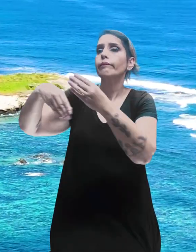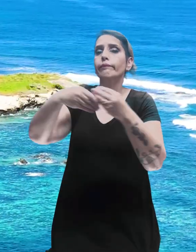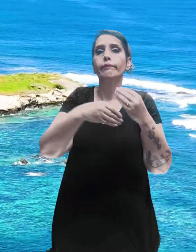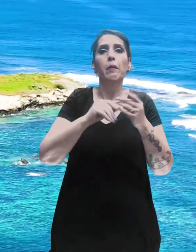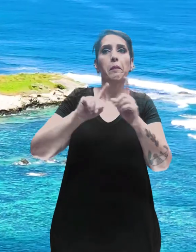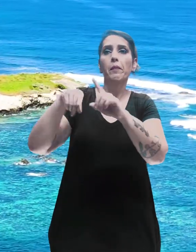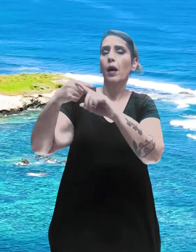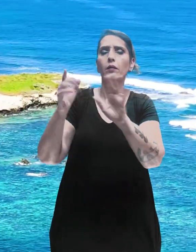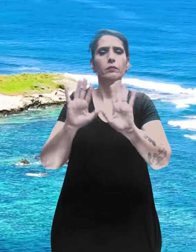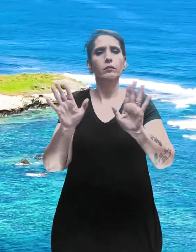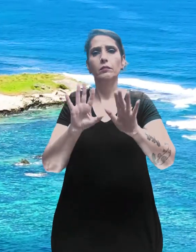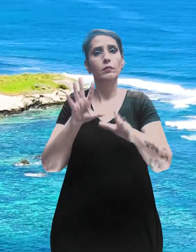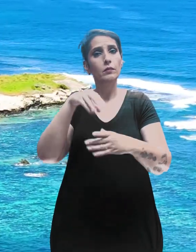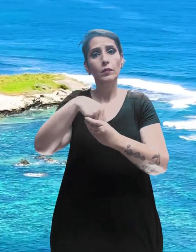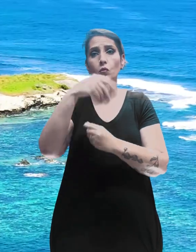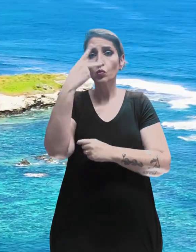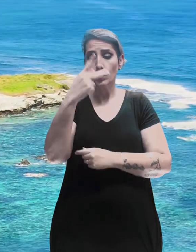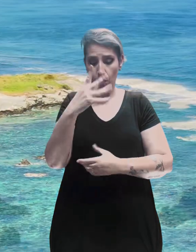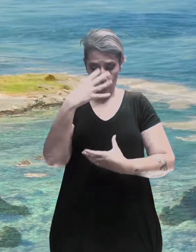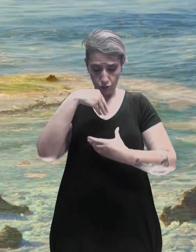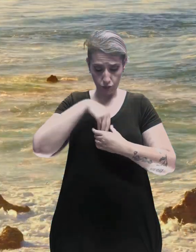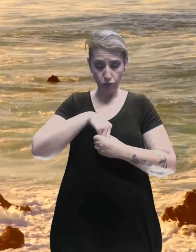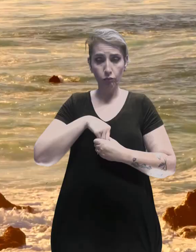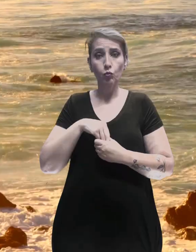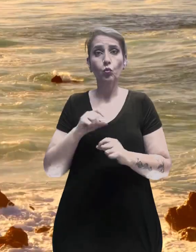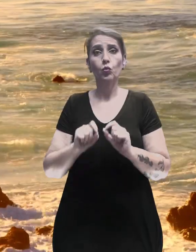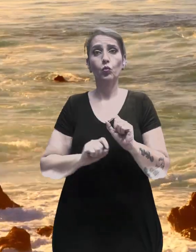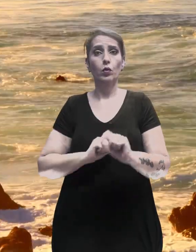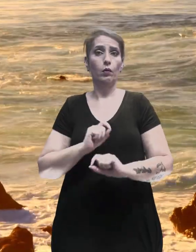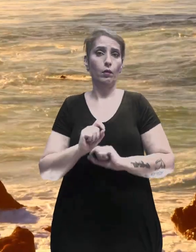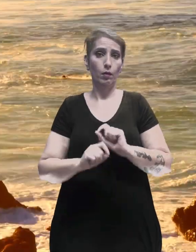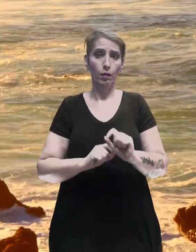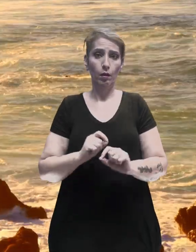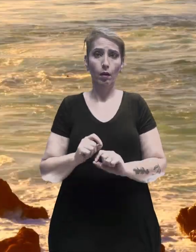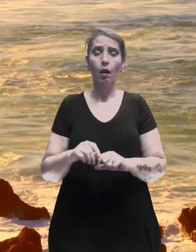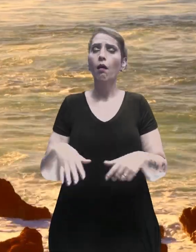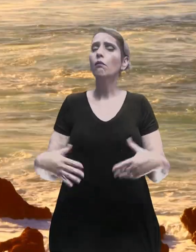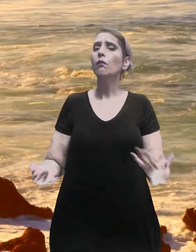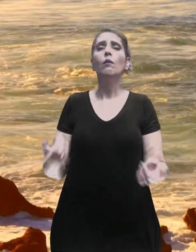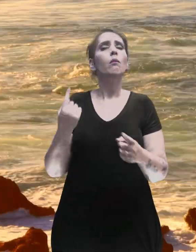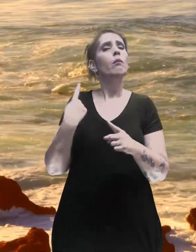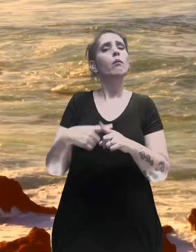além de qualquer definição. Por que, então,